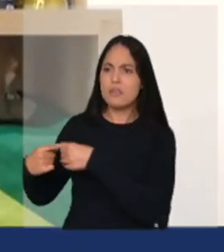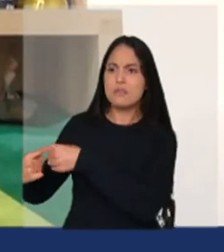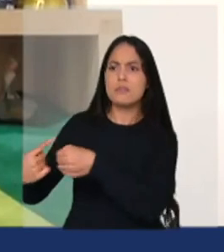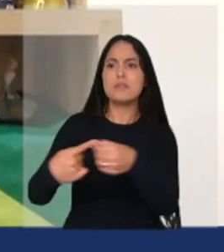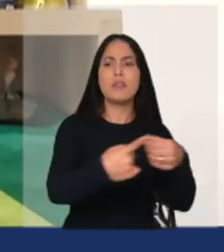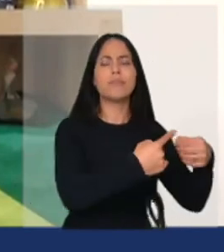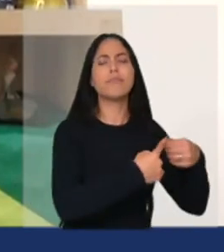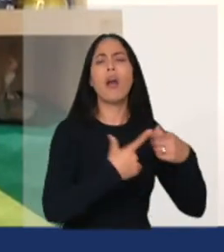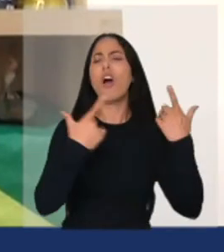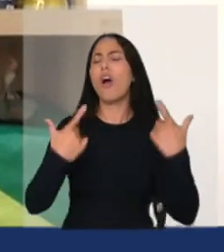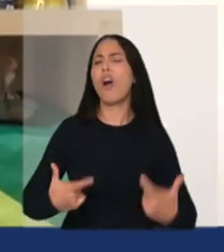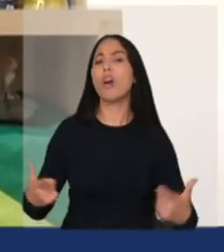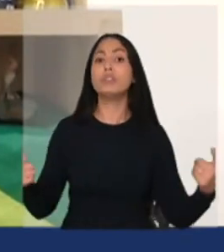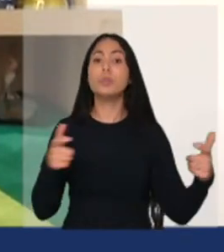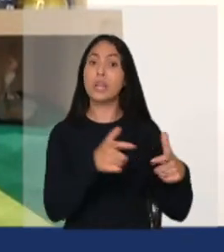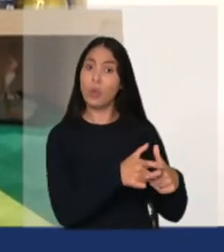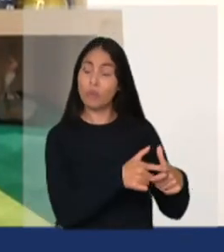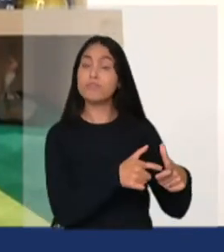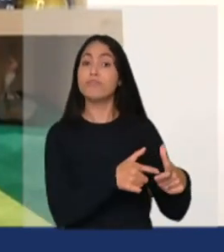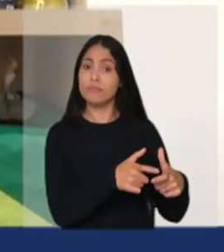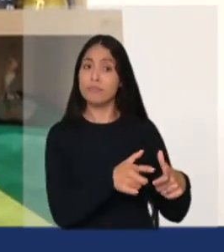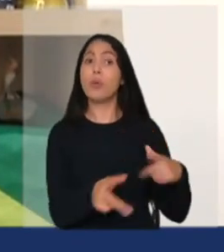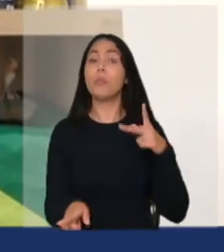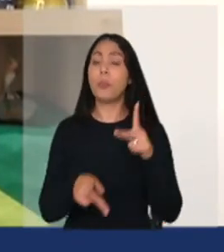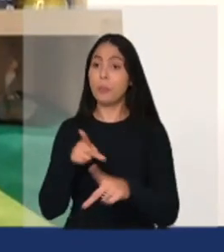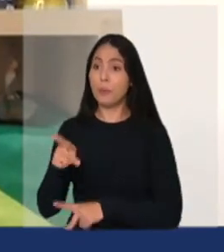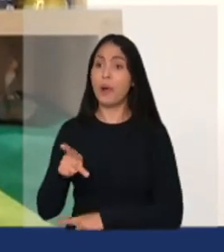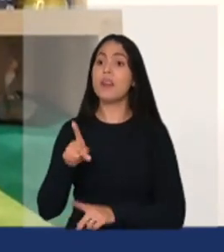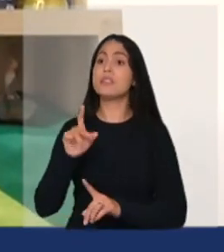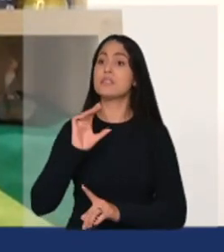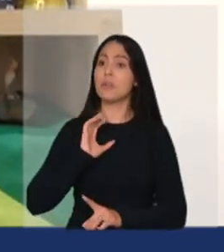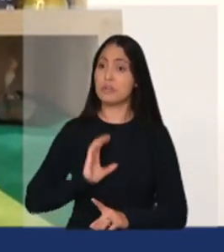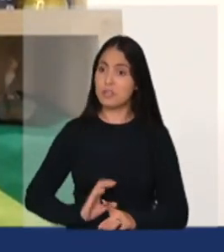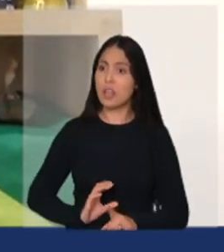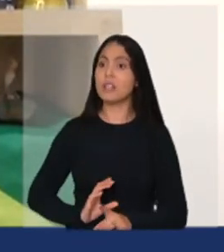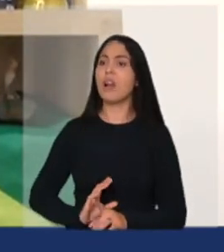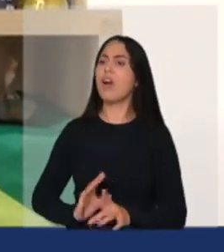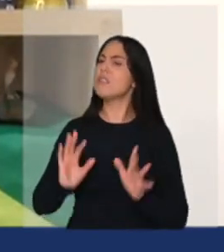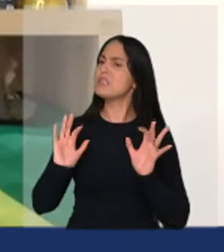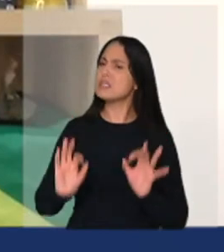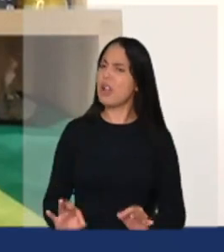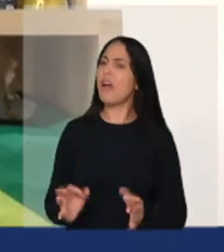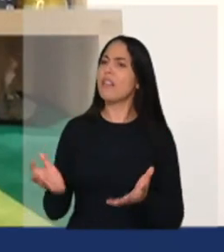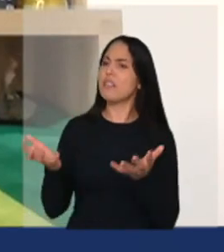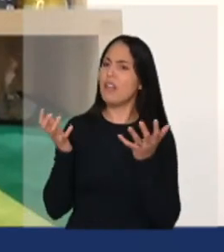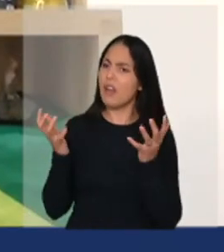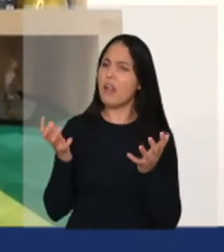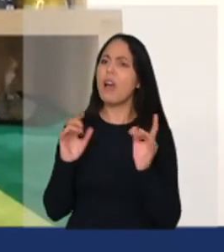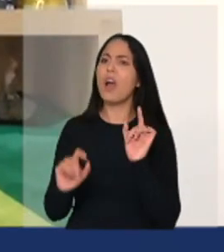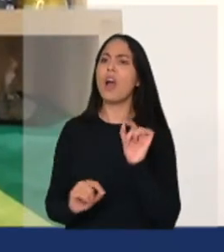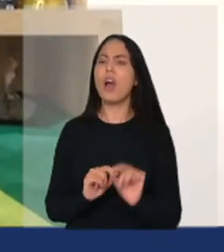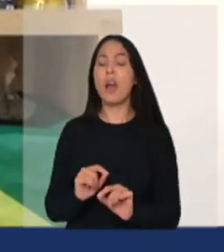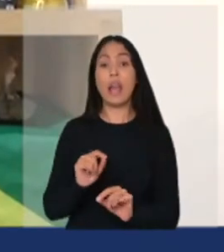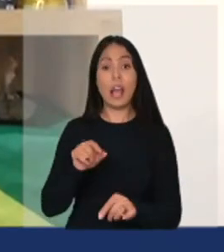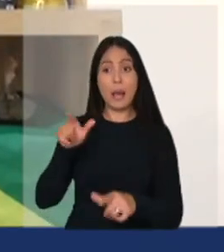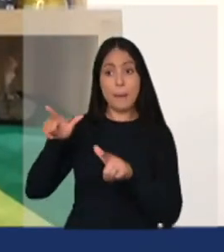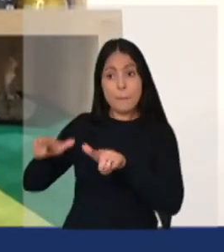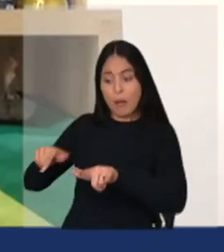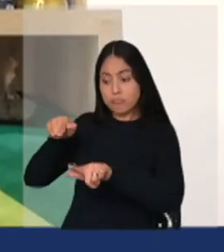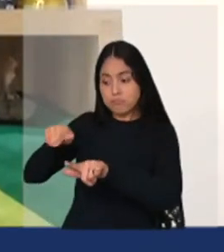MANIFESTAÇÕES PEDINDO VOTO AUDITAVEL, E TIVE VÁRIAMS CIDADES DO INTERIOR, FAZENDO O MESMO PEDIDO, ISSO É , O CIDADÃO QUE TIVER A CERTEZA, O VOTO QUE DIGITOU NA TECLA,